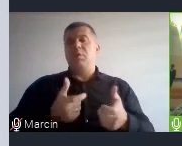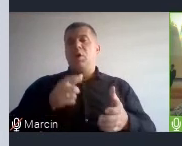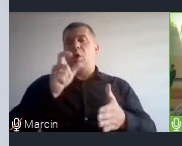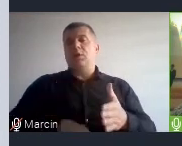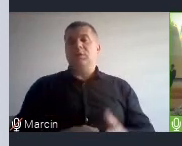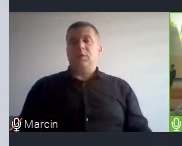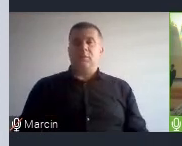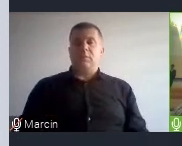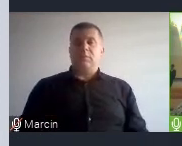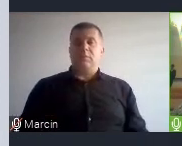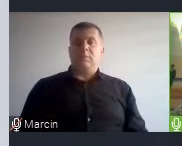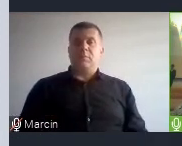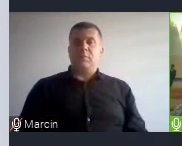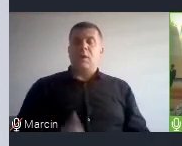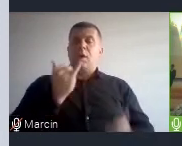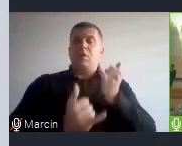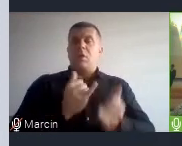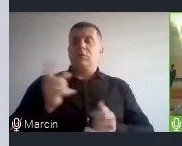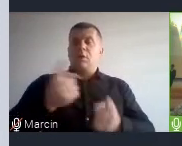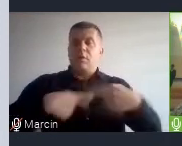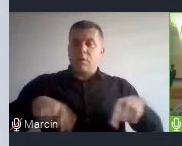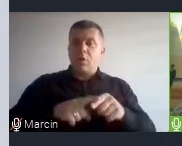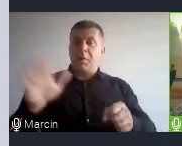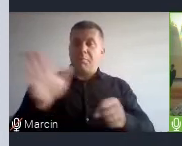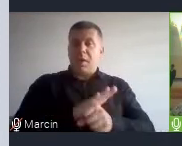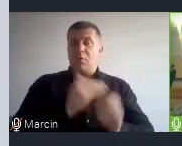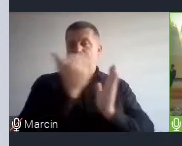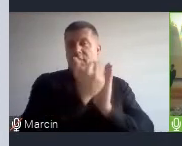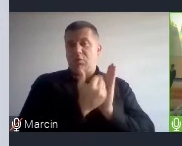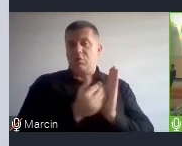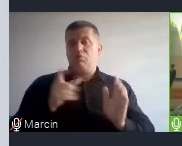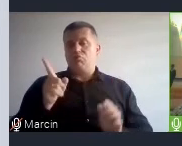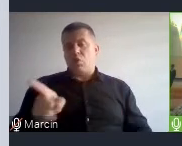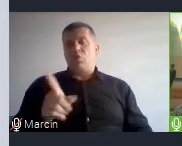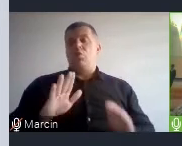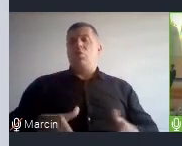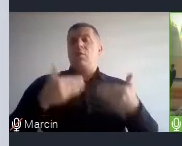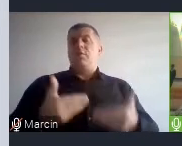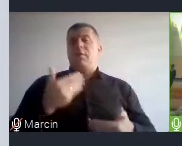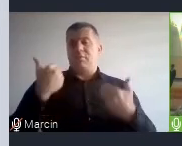Jeśli wykonawca spełni te warunki to oferta będzie oceniana.